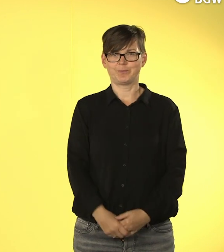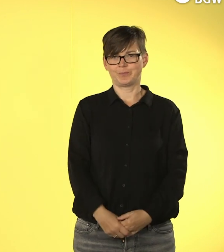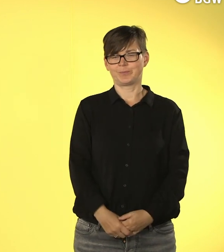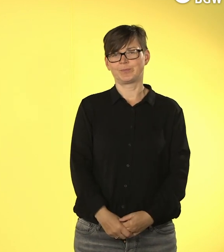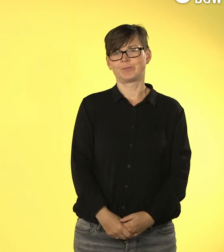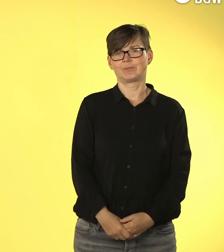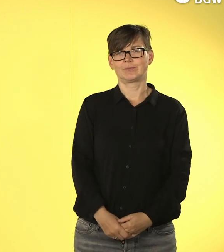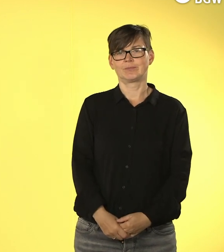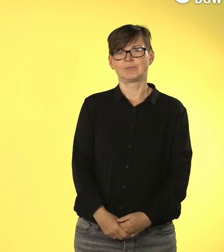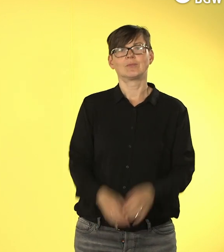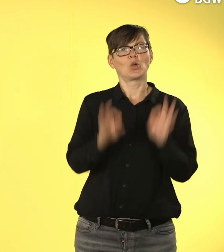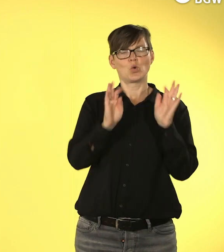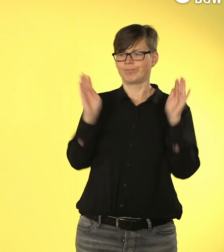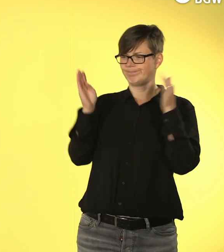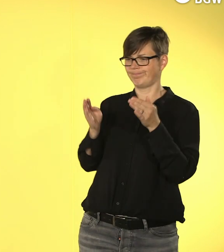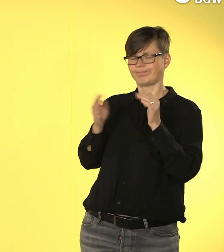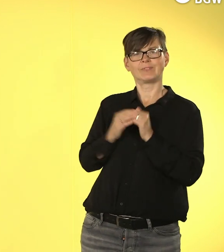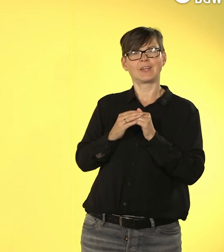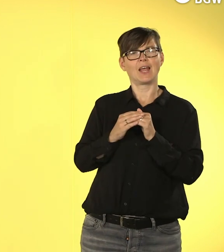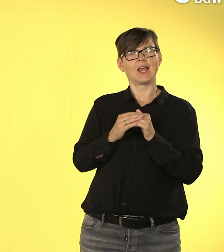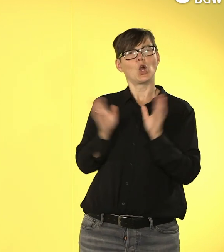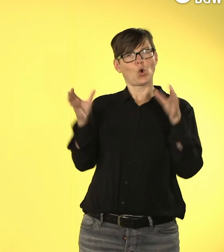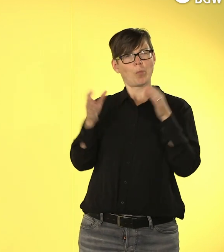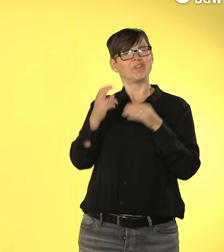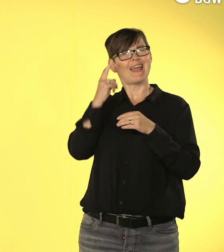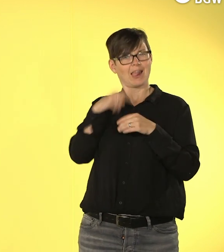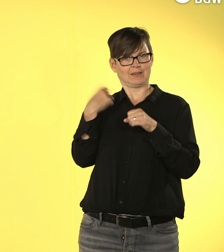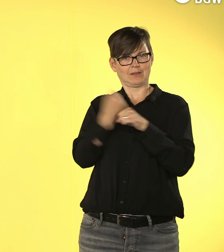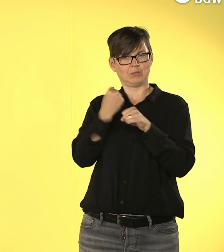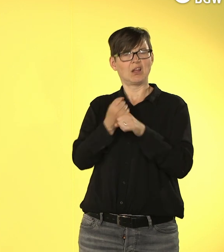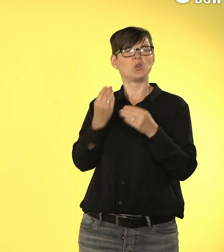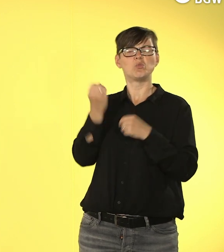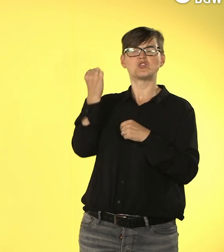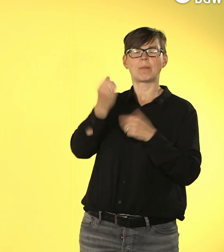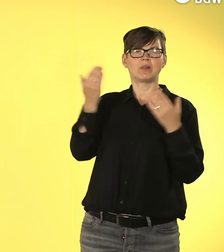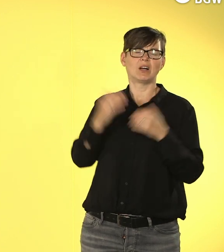Ältere Mitarbeiter werden in Verbindung gebracht mit schwächeren Gedächtnisleistung: